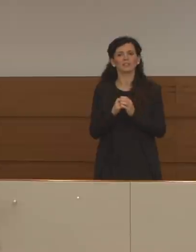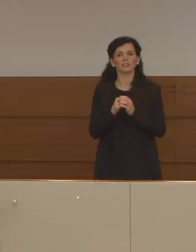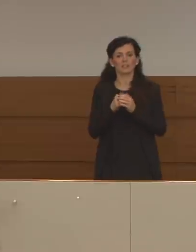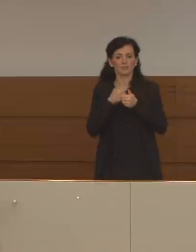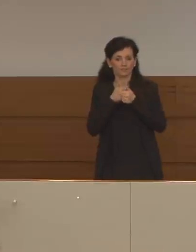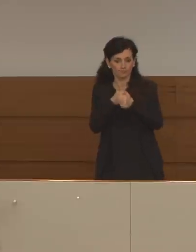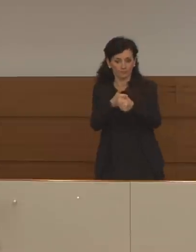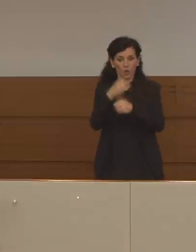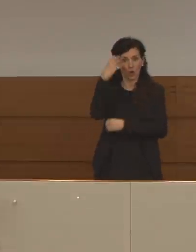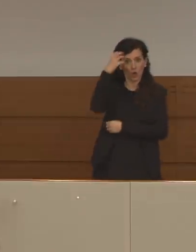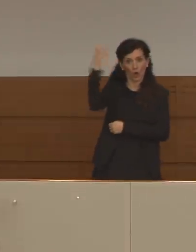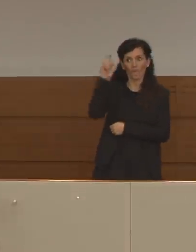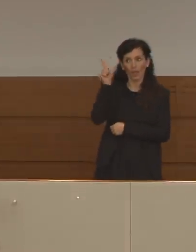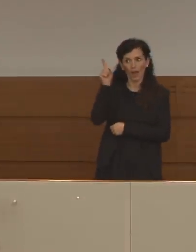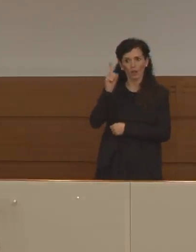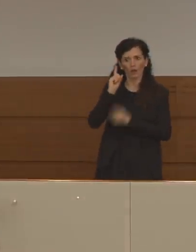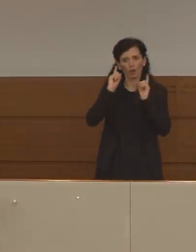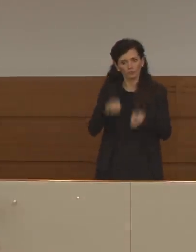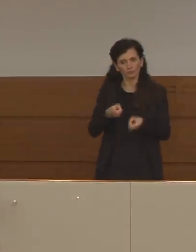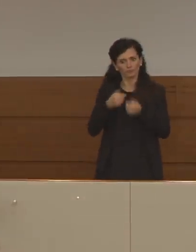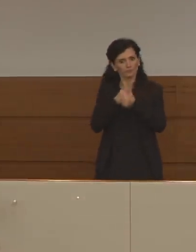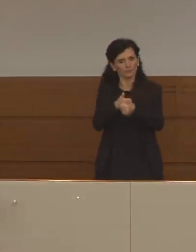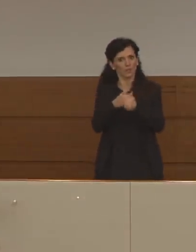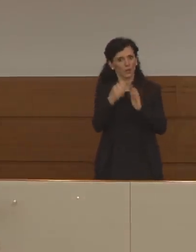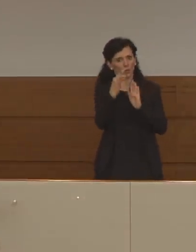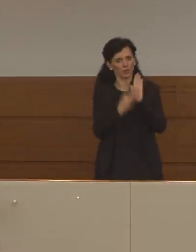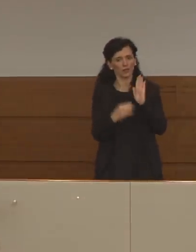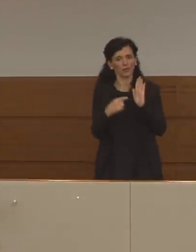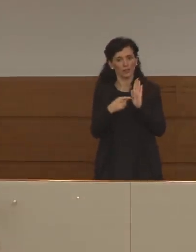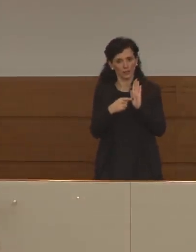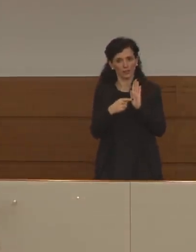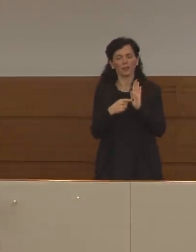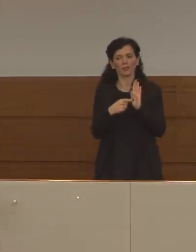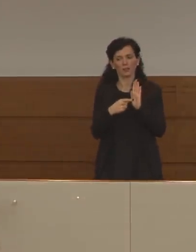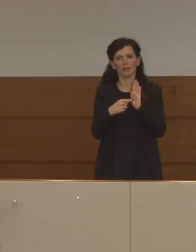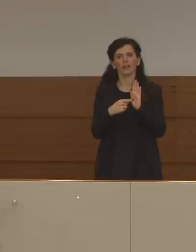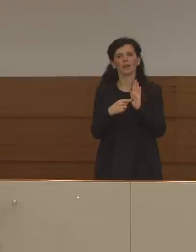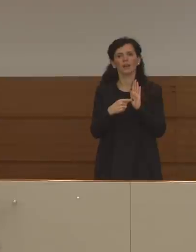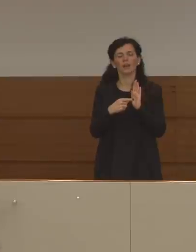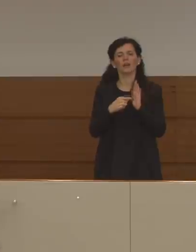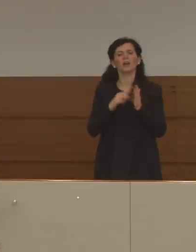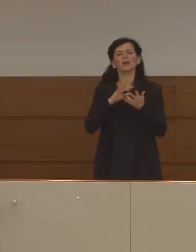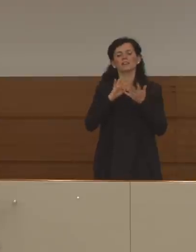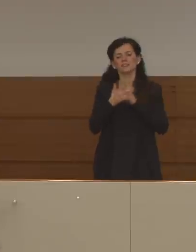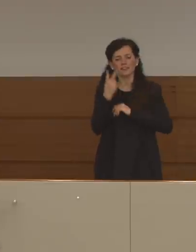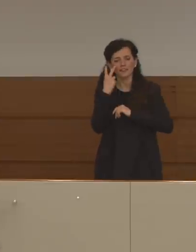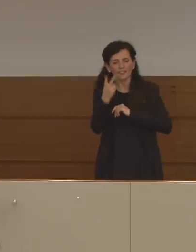il governo ha inserito hanno un effetto non immediato ma a distanza di giorni, di due